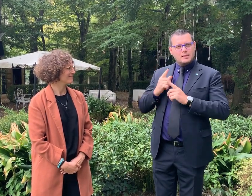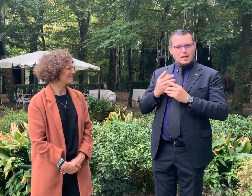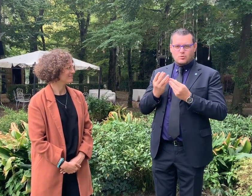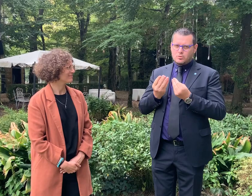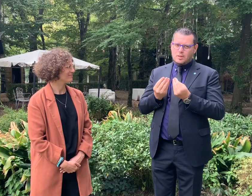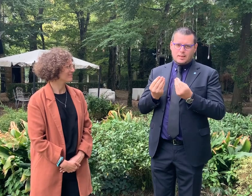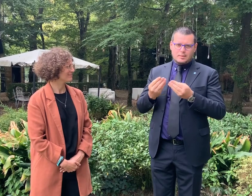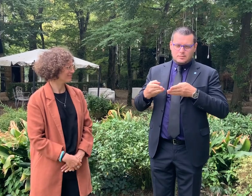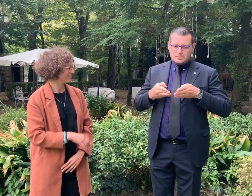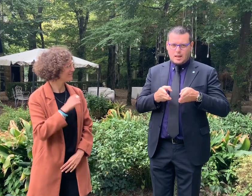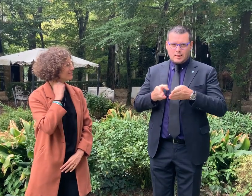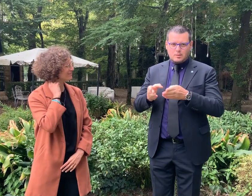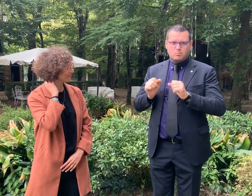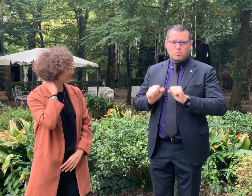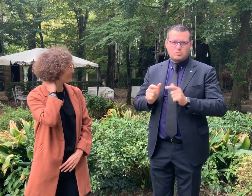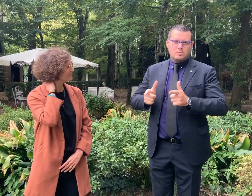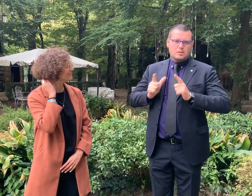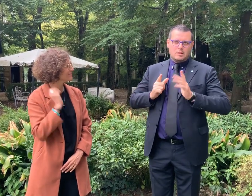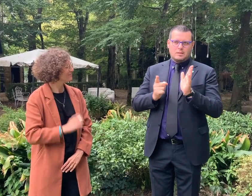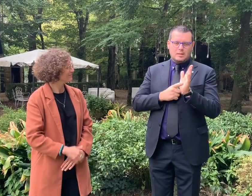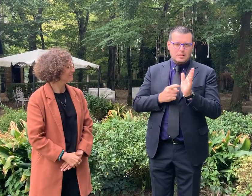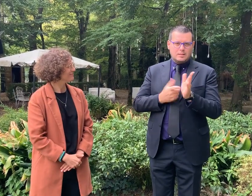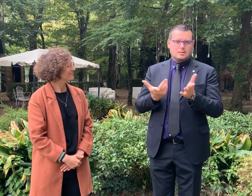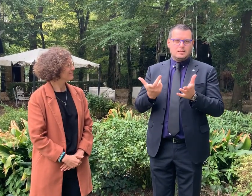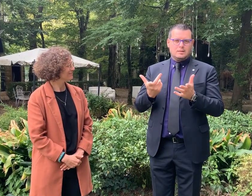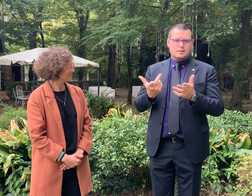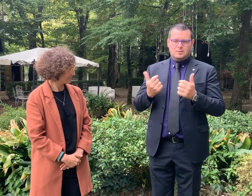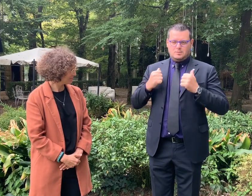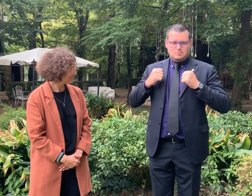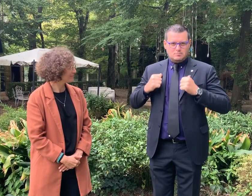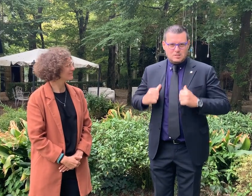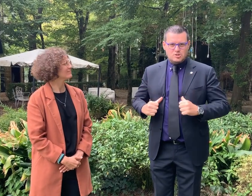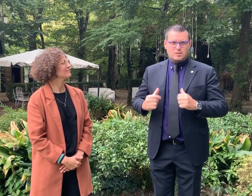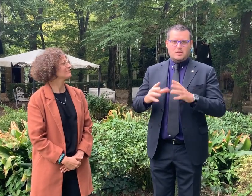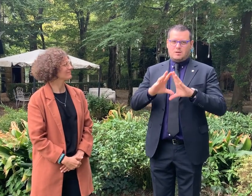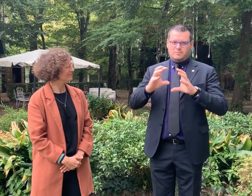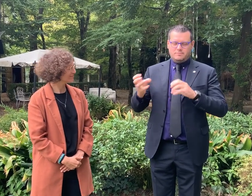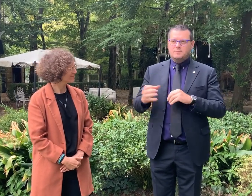ci ha dato tante strade con diverse possibilità di ottenere diritti come cittadini.